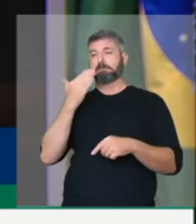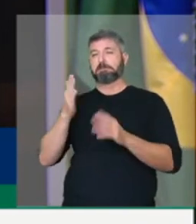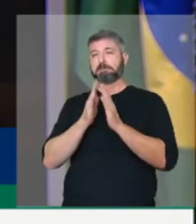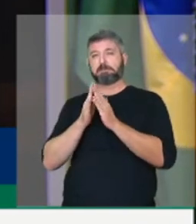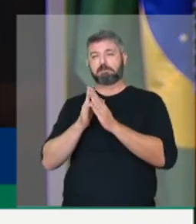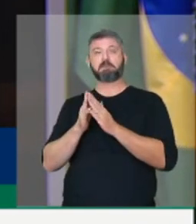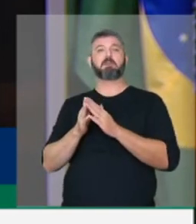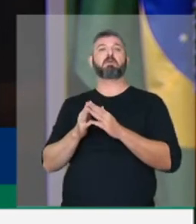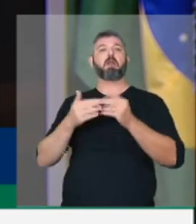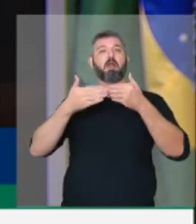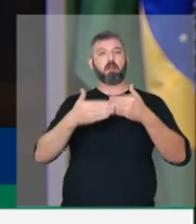MUITA SUPLICA DOS CAPIXABAS INAUGUROU O HOSPITAL MATERNO